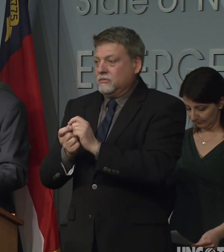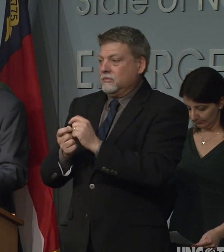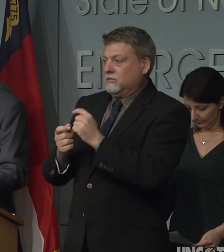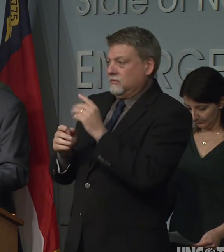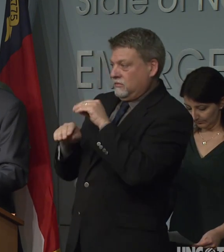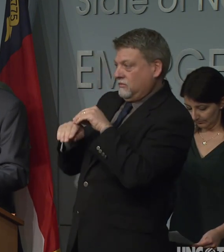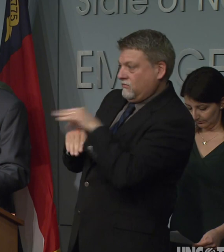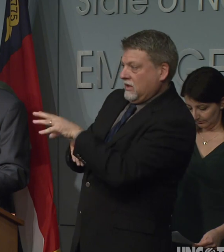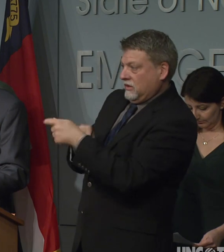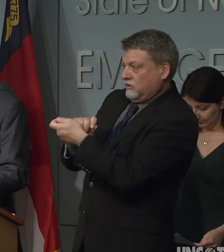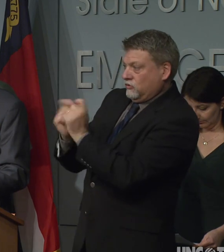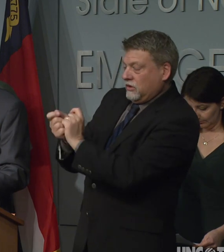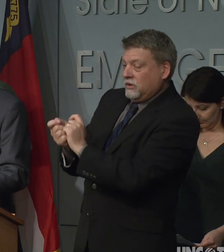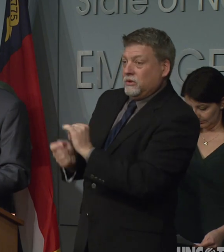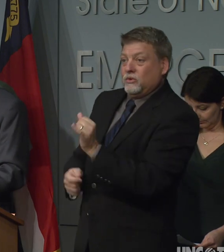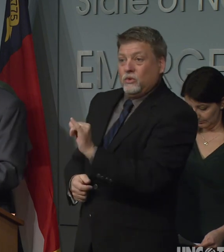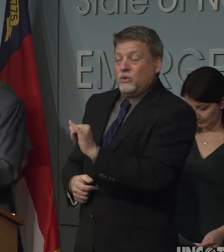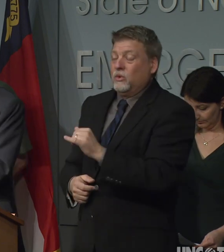modificar estas decisiones.